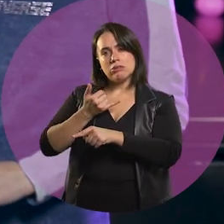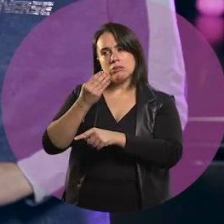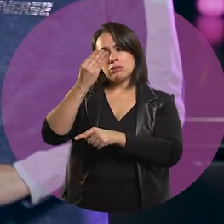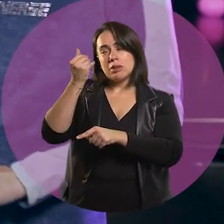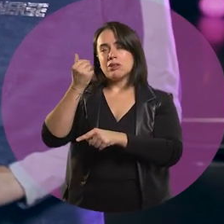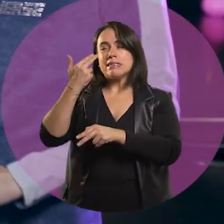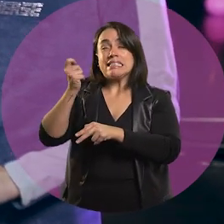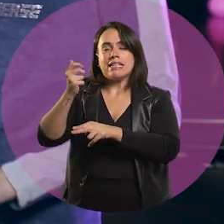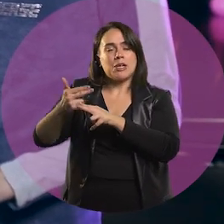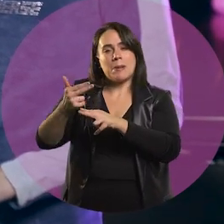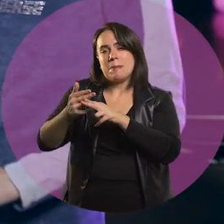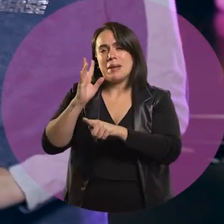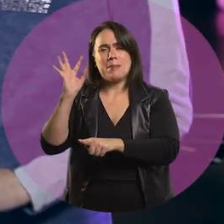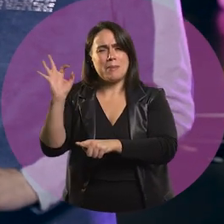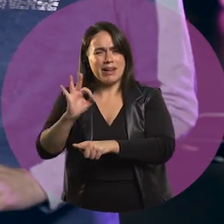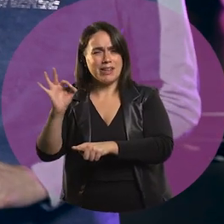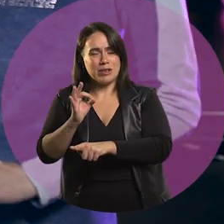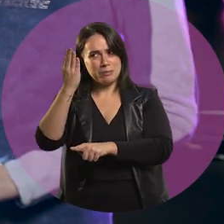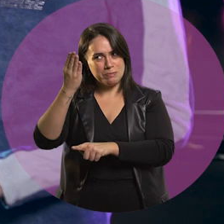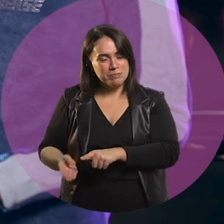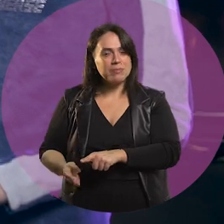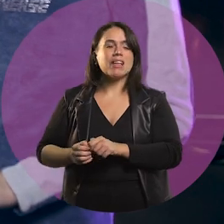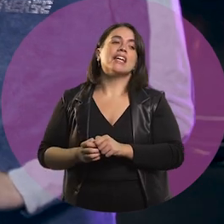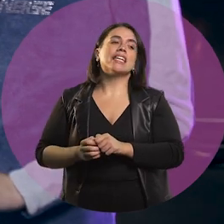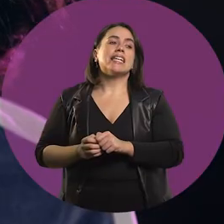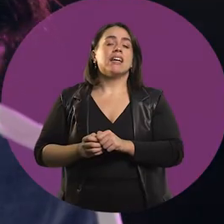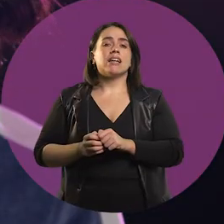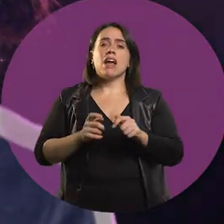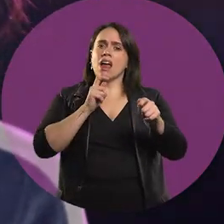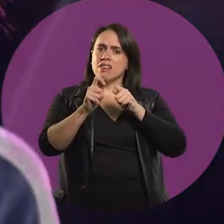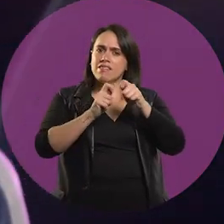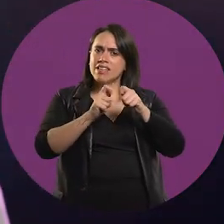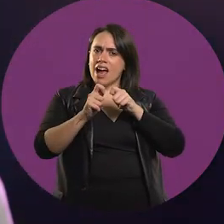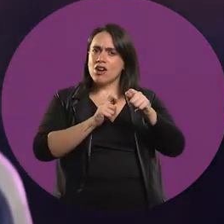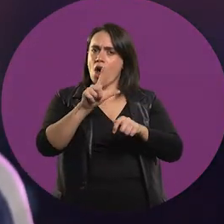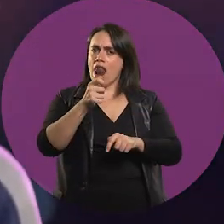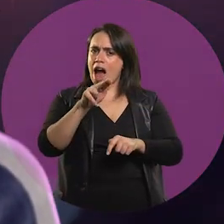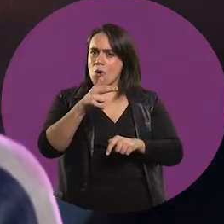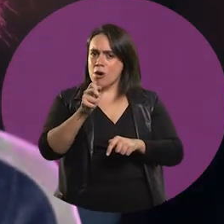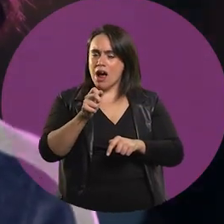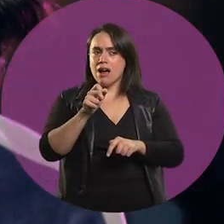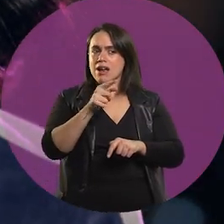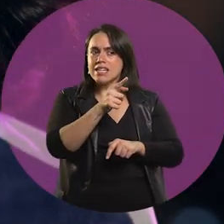no quiero bautizar a nadie… Martín, gracias, que entrevistaron a Laura Paipó el año pasado.